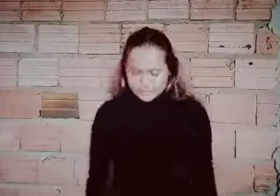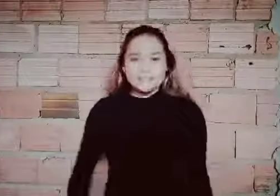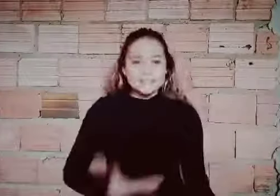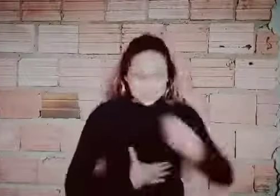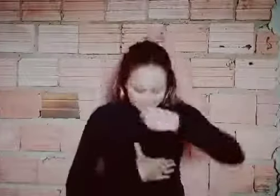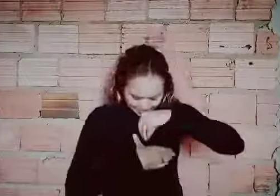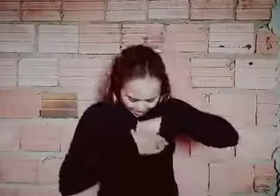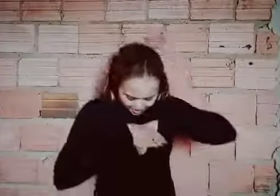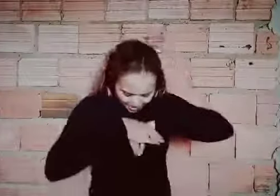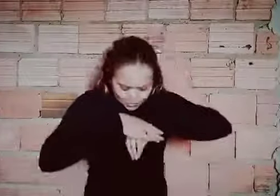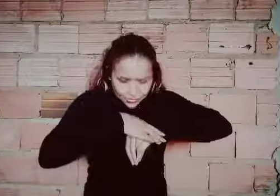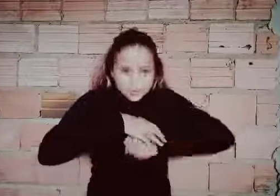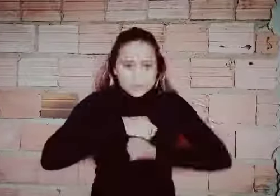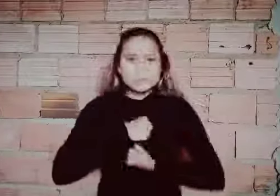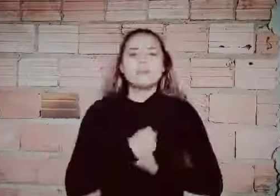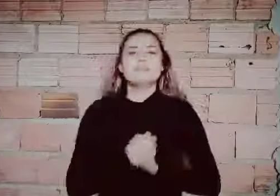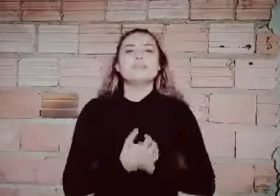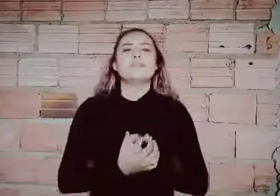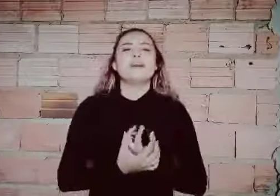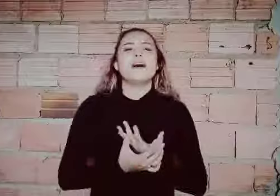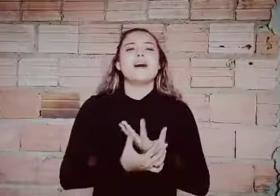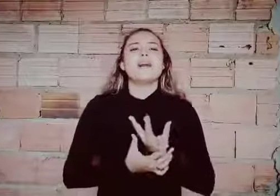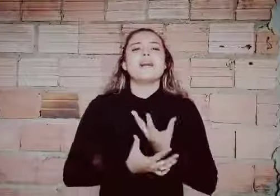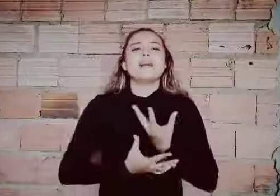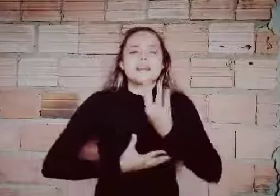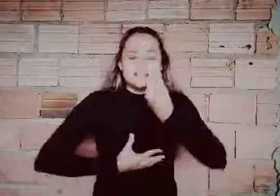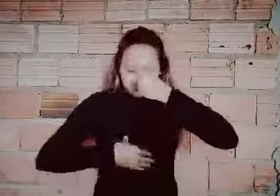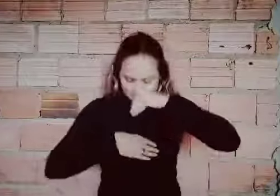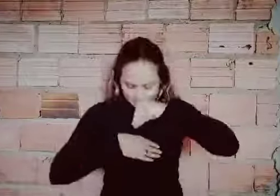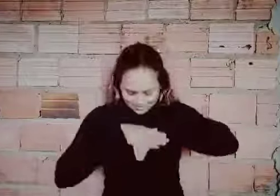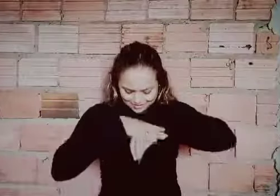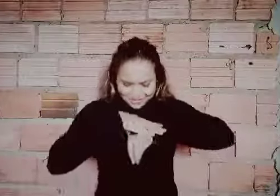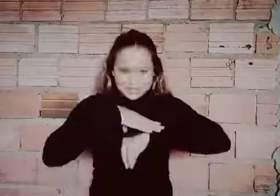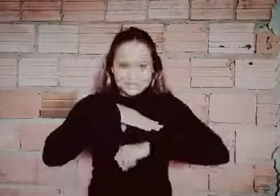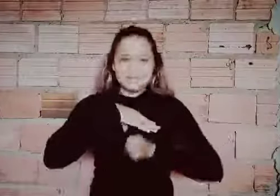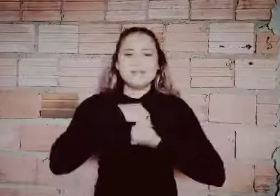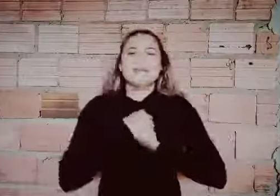De dentro pra fora, de dentro pra fora